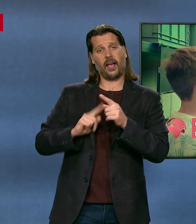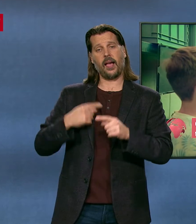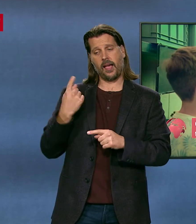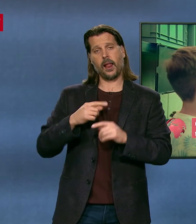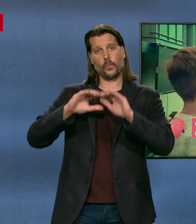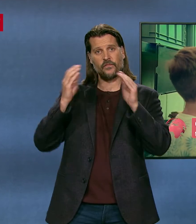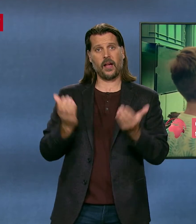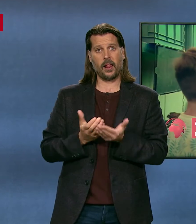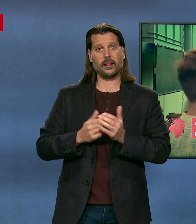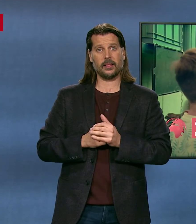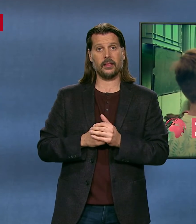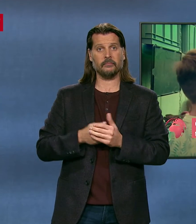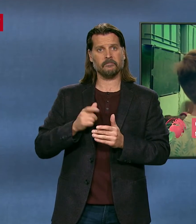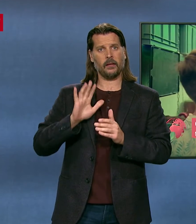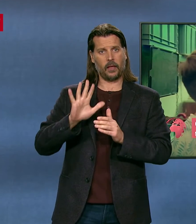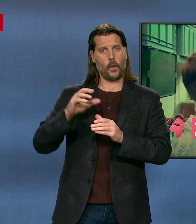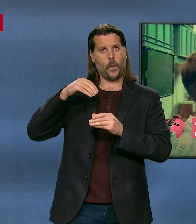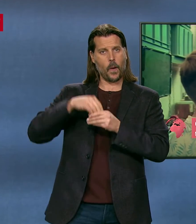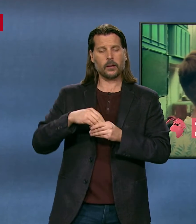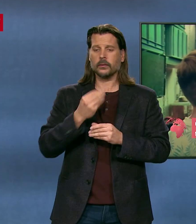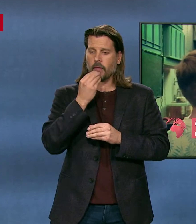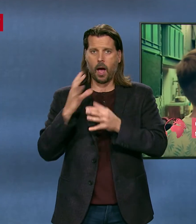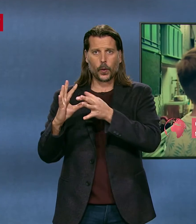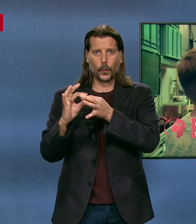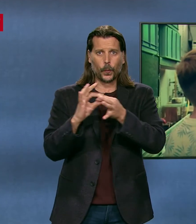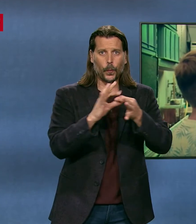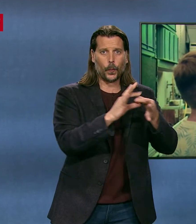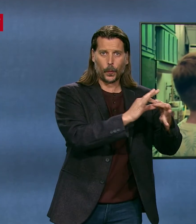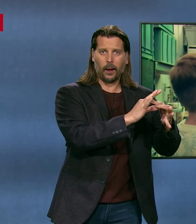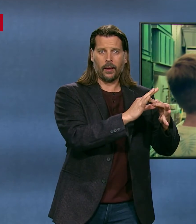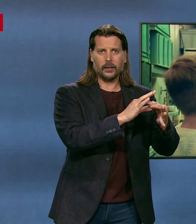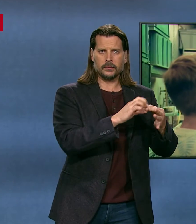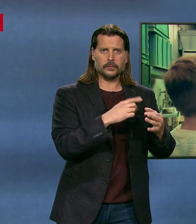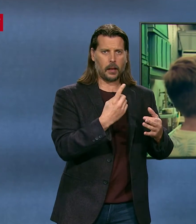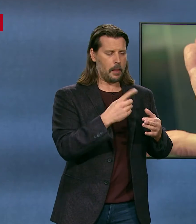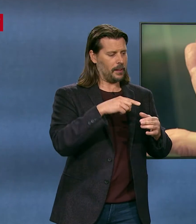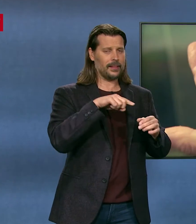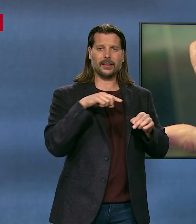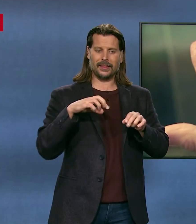Sei gehören in die Nahrungskette. Sie werden gefressen und fressen selber andere Tiere.